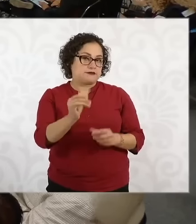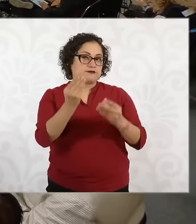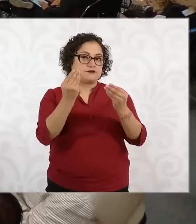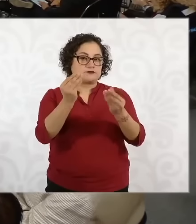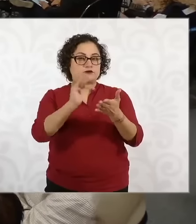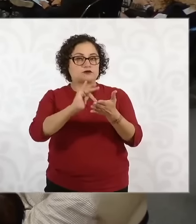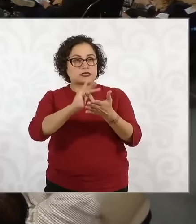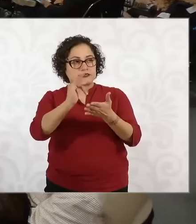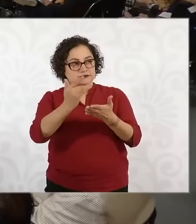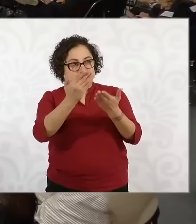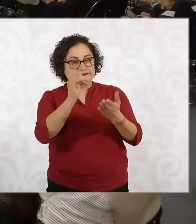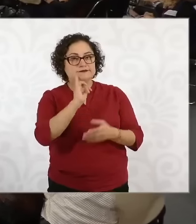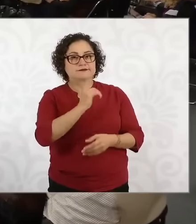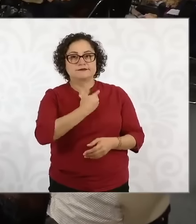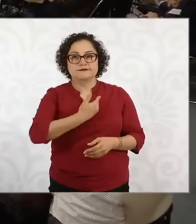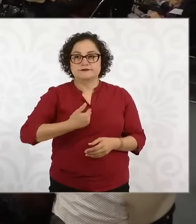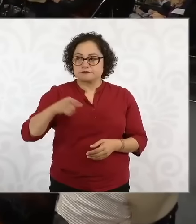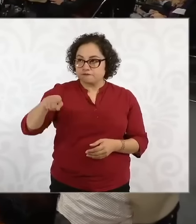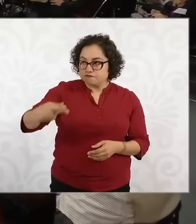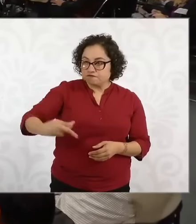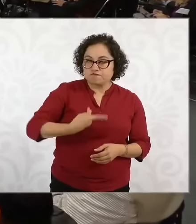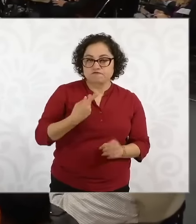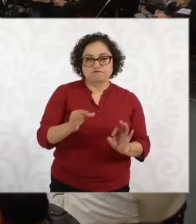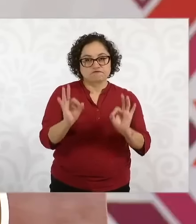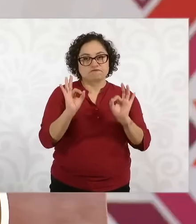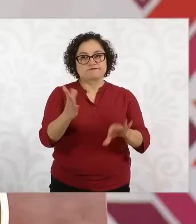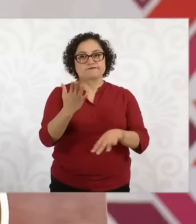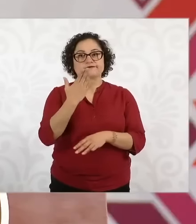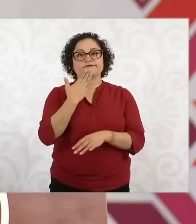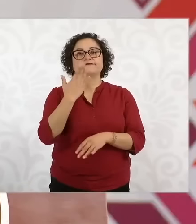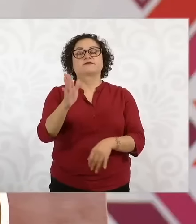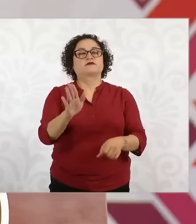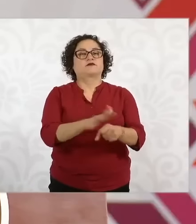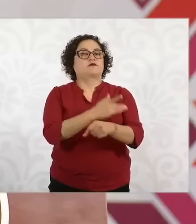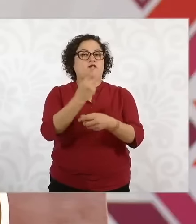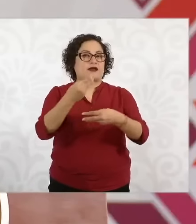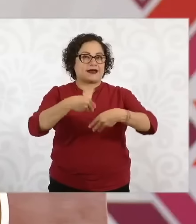y es una muy buena pregunta porque efectivamente cuando uno ve el tamaño de un hospital y las